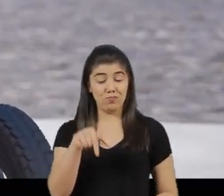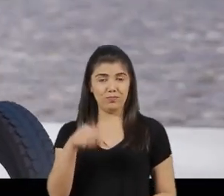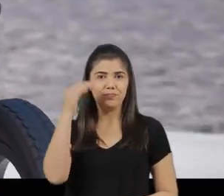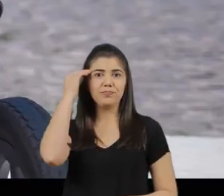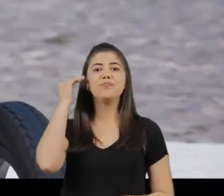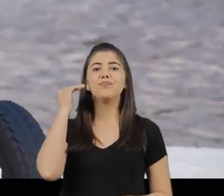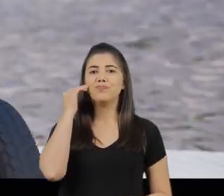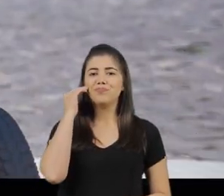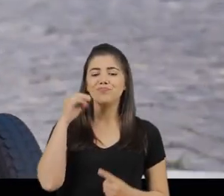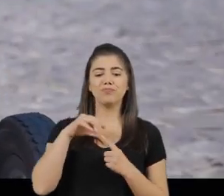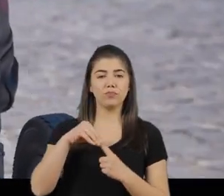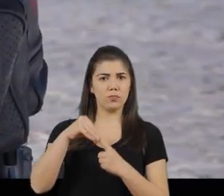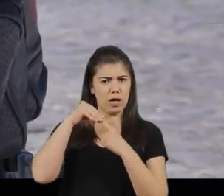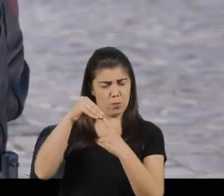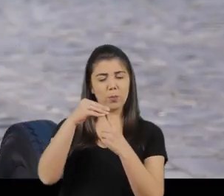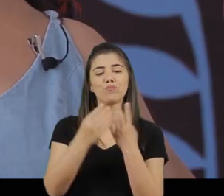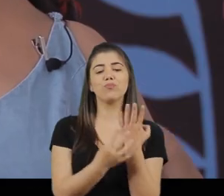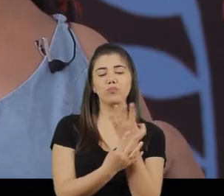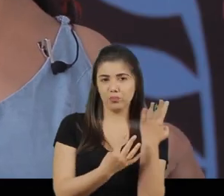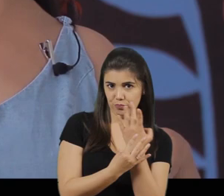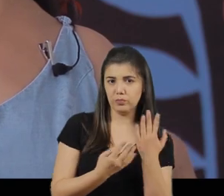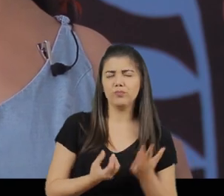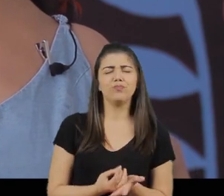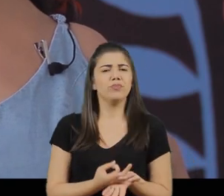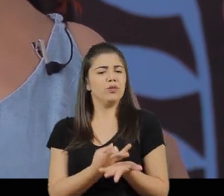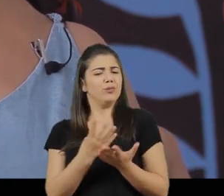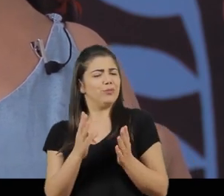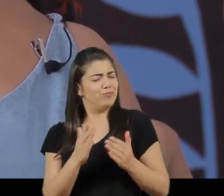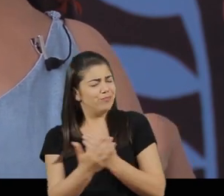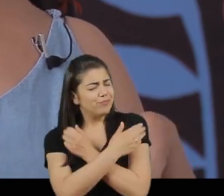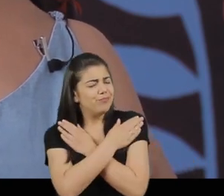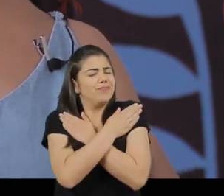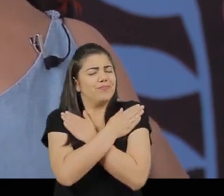por essa questão que todo mundo sabe, que muitas pessoas vêm de fora e as pessoas